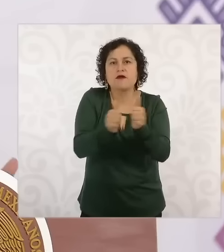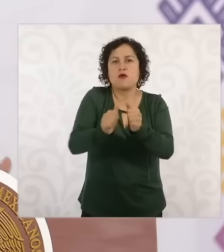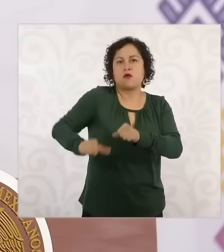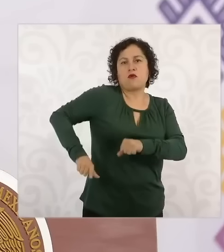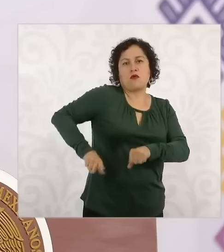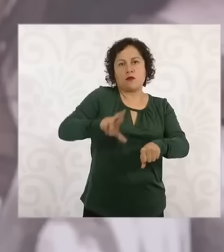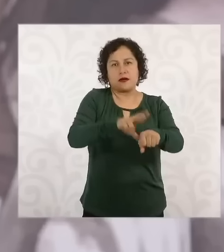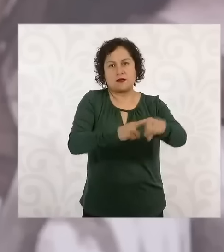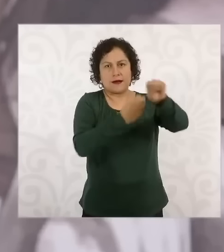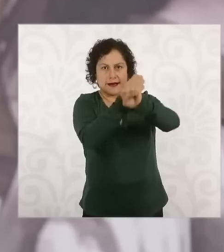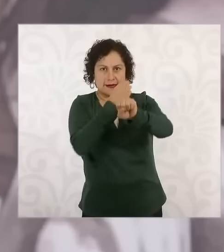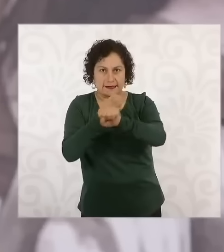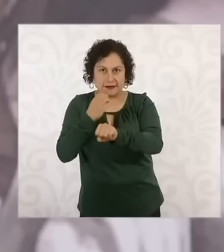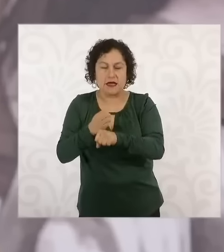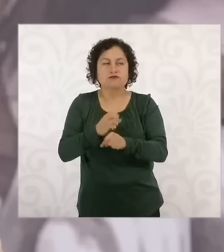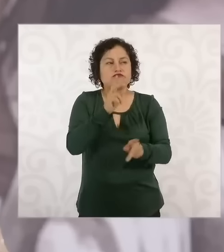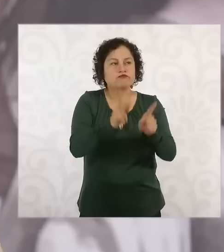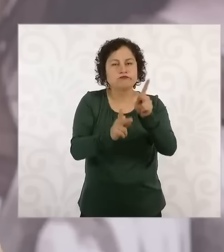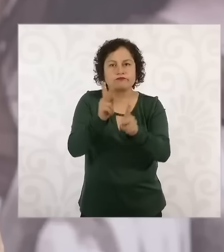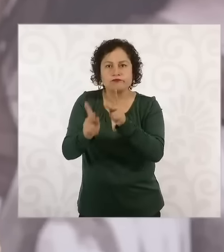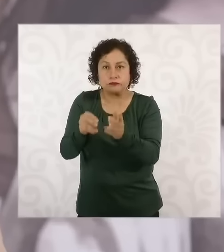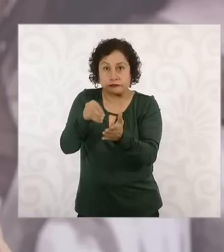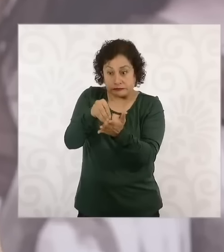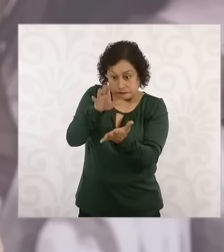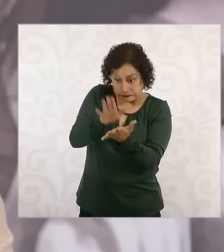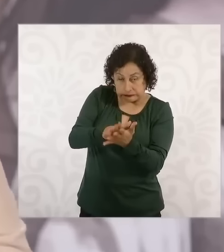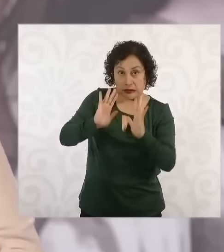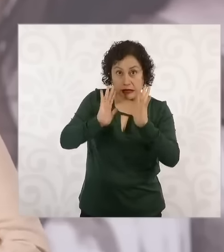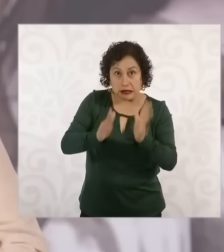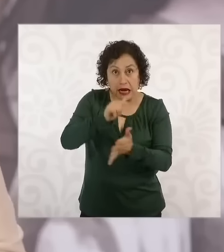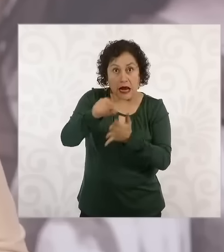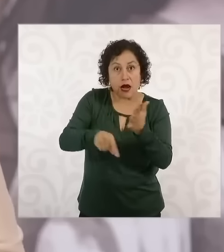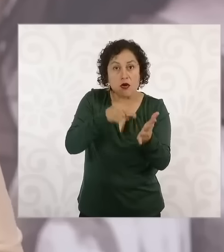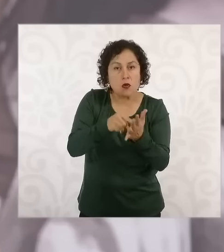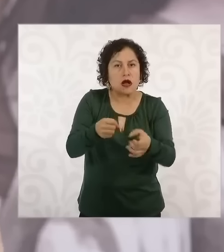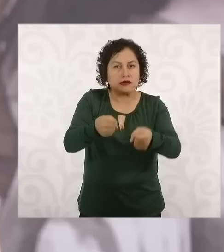la página de la Secretaría de Salud. Esto se ha hecho en conjunto con el equipo de la Agencia